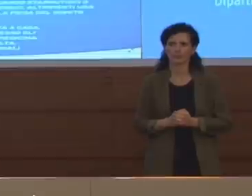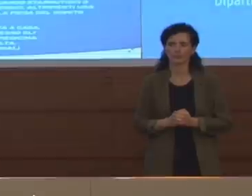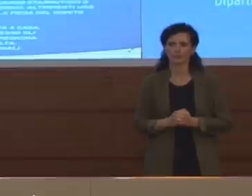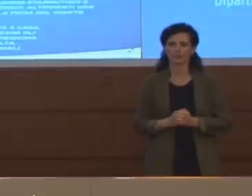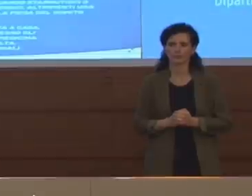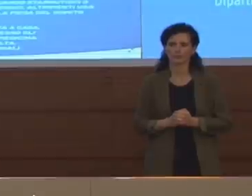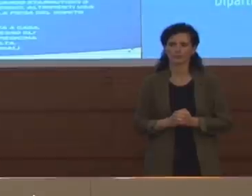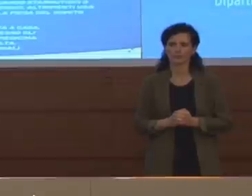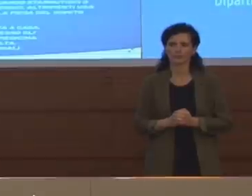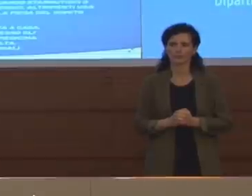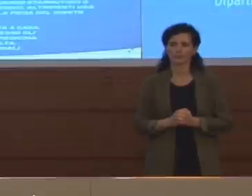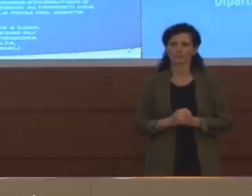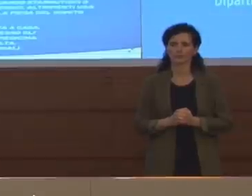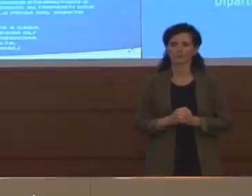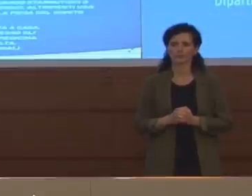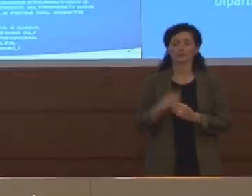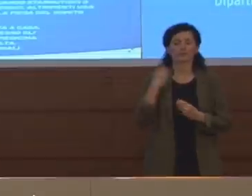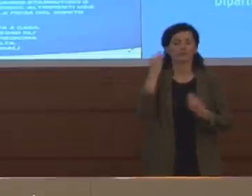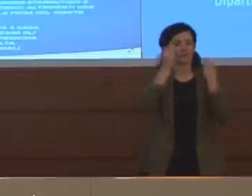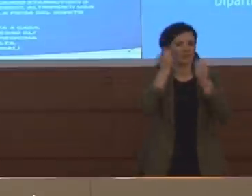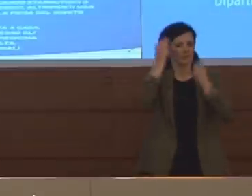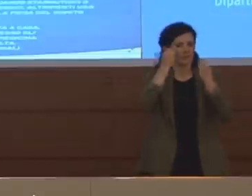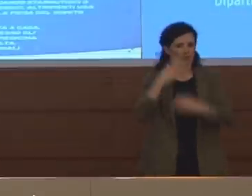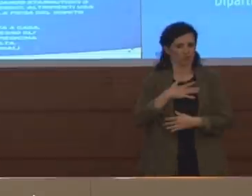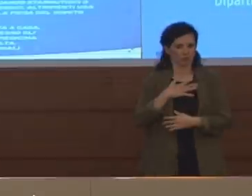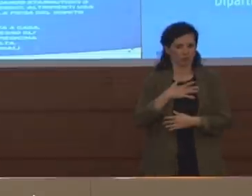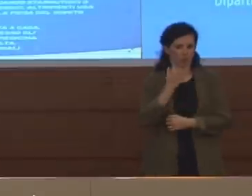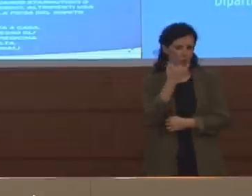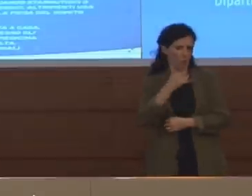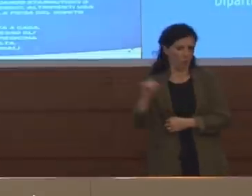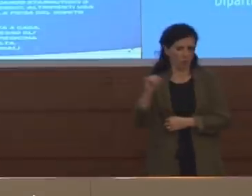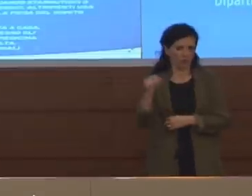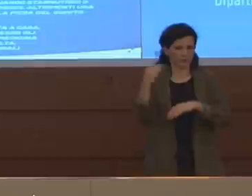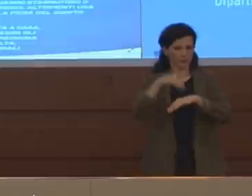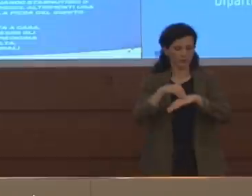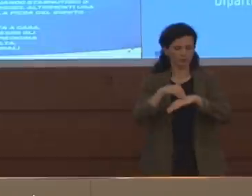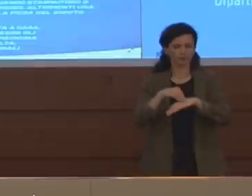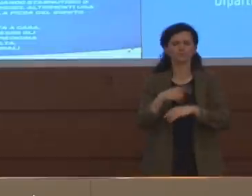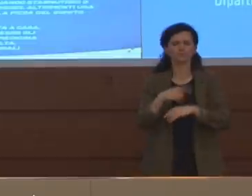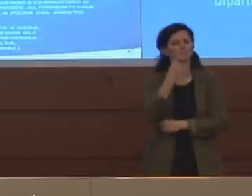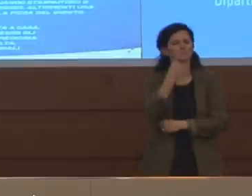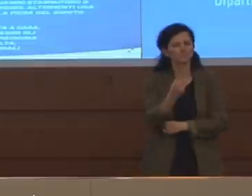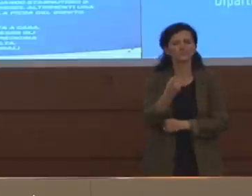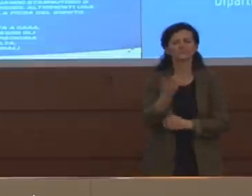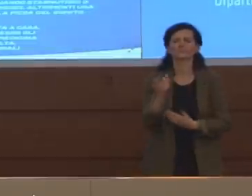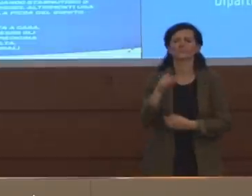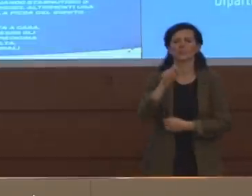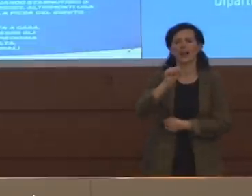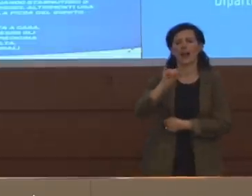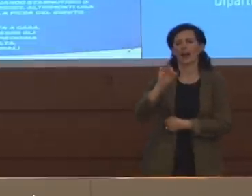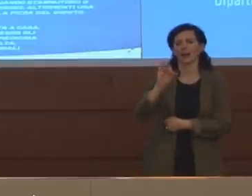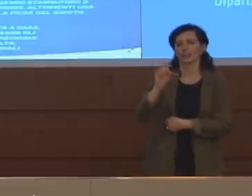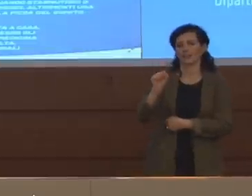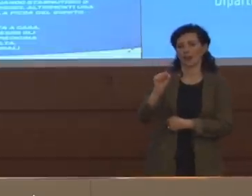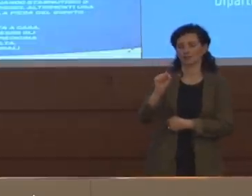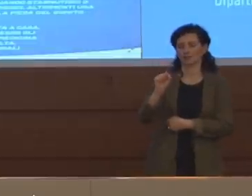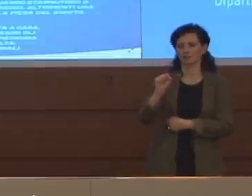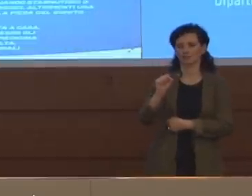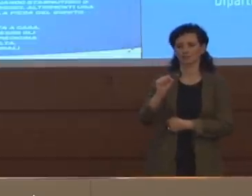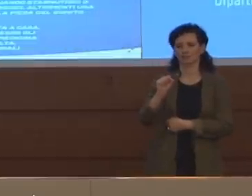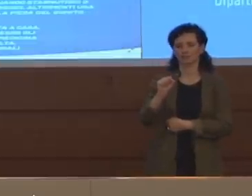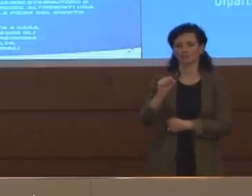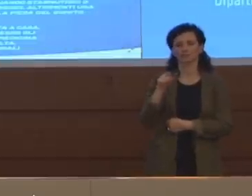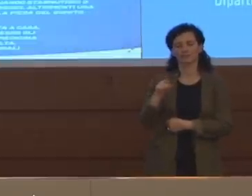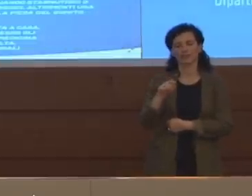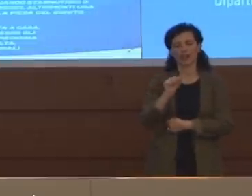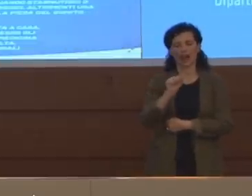la dedico ancora una volta ad AIFA, perché AIFA sta facendo, me lo sentite